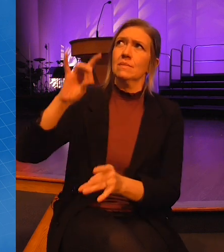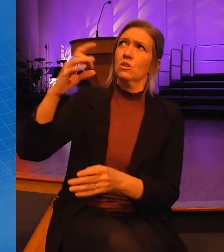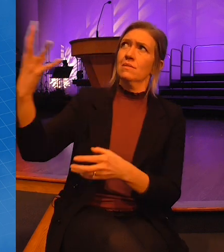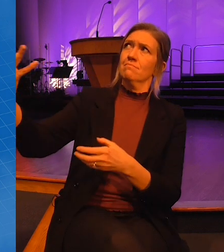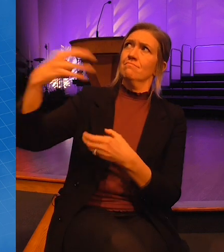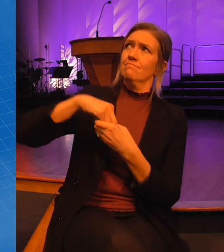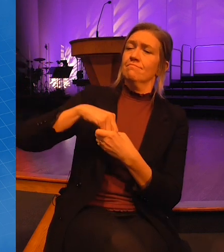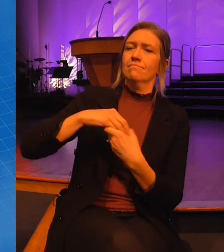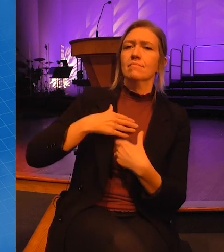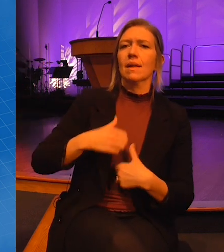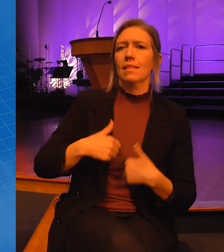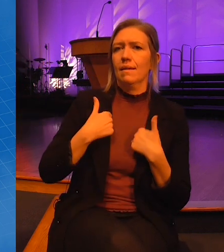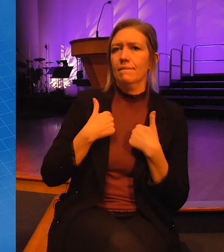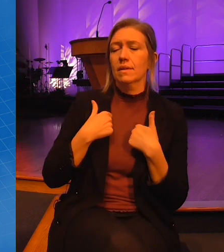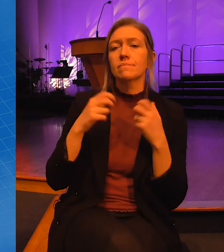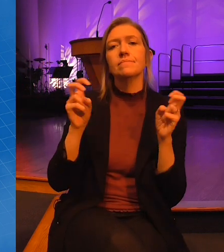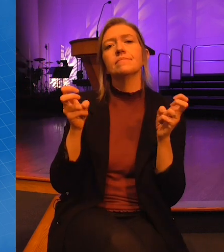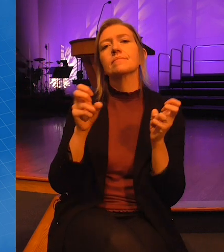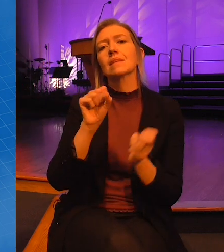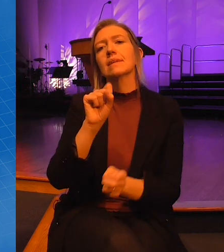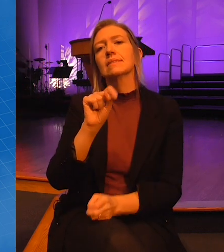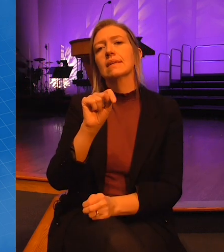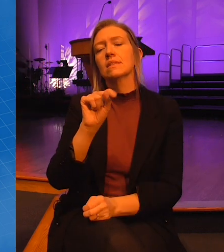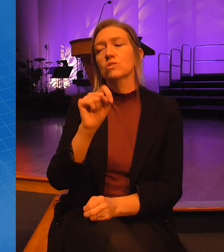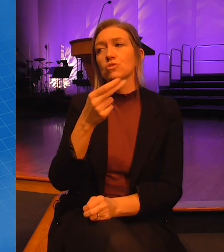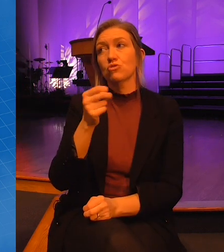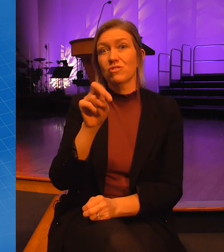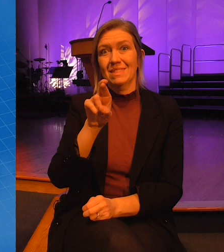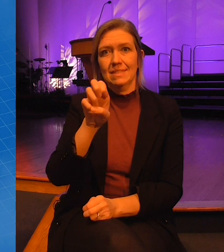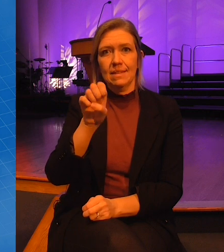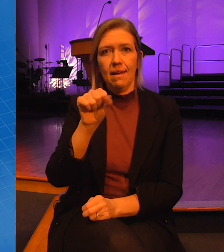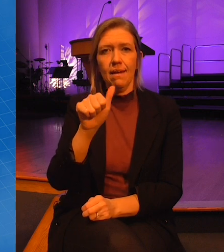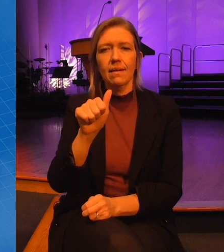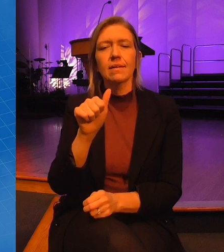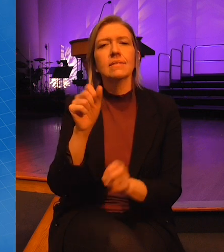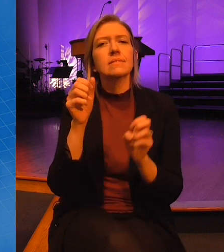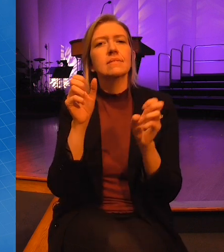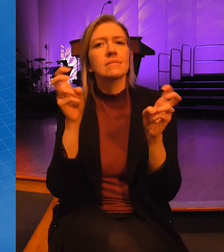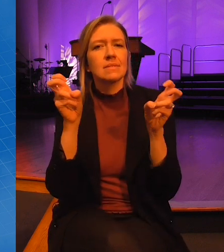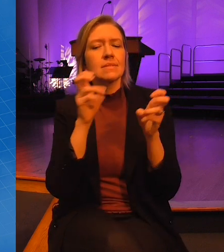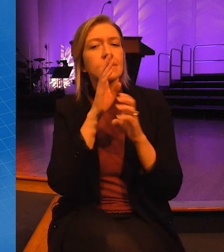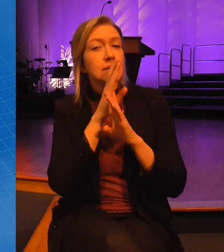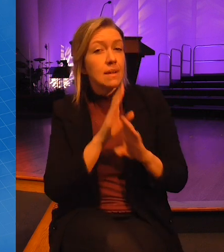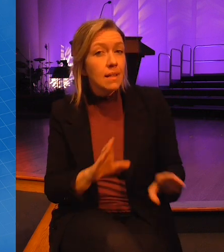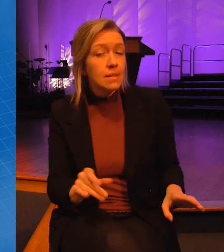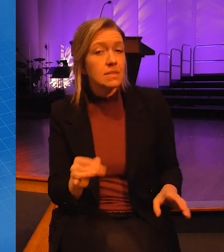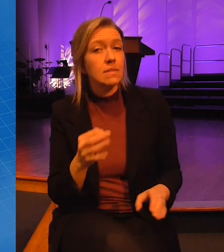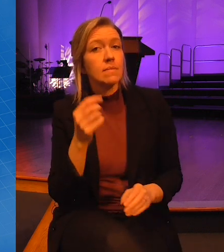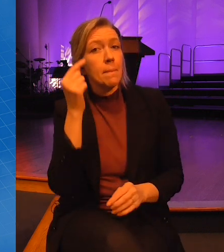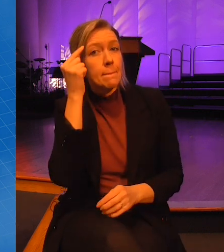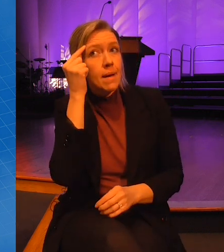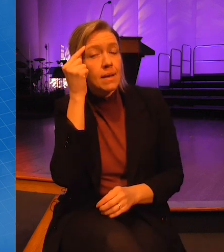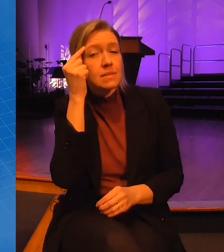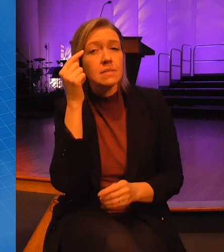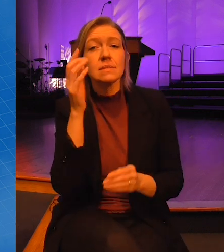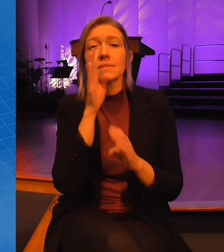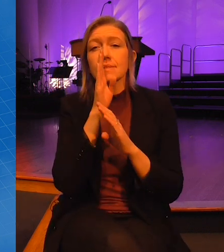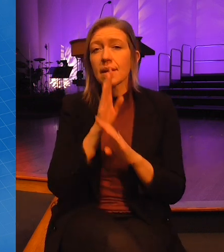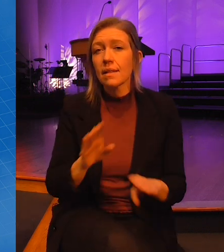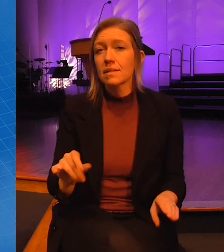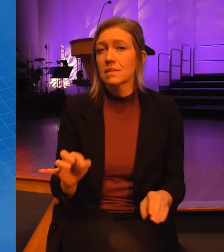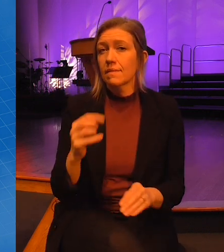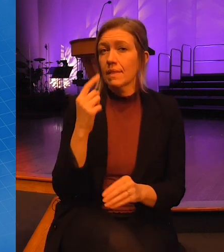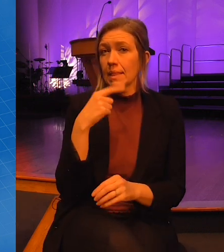de Santa Teresa El silencio de nuestras mentes El silencio de nuestros labios en el Silencio del corazón Dios hablará